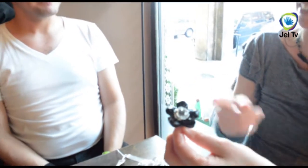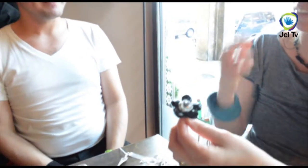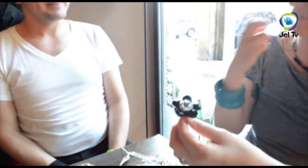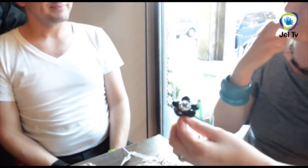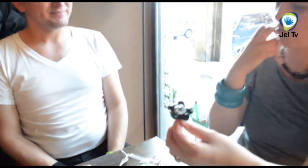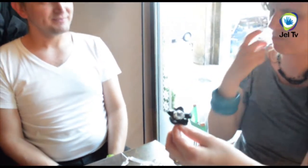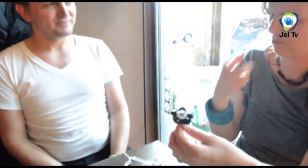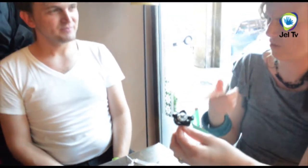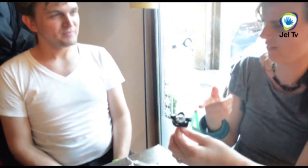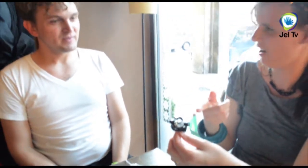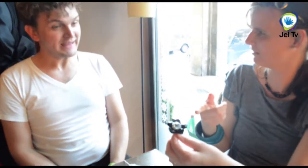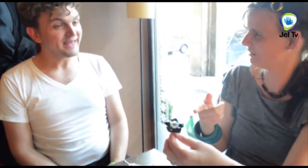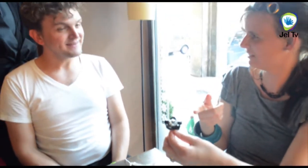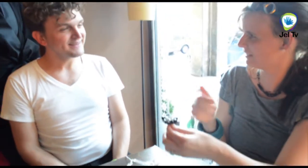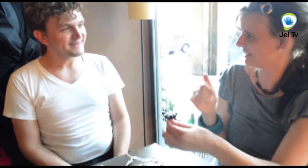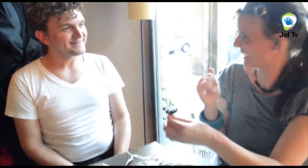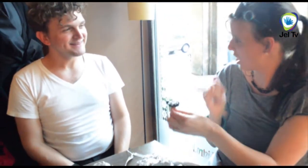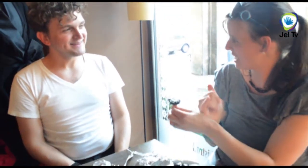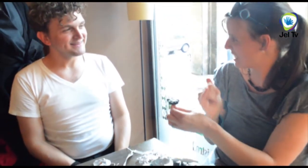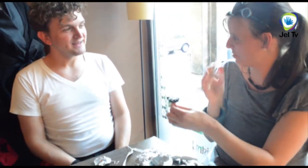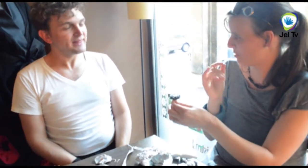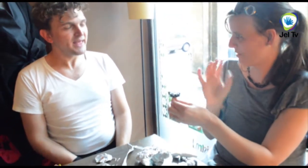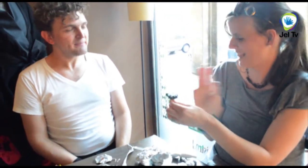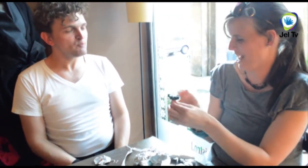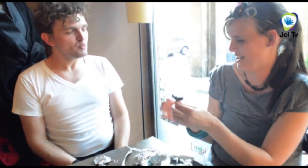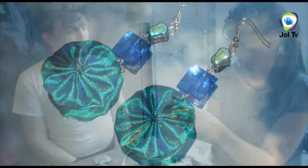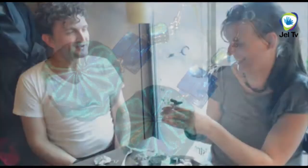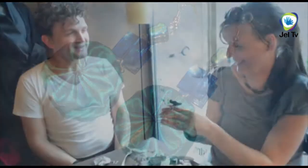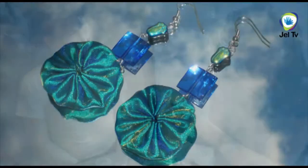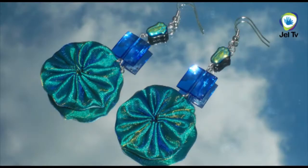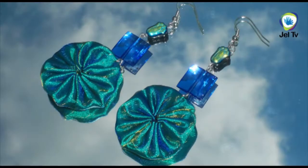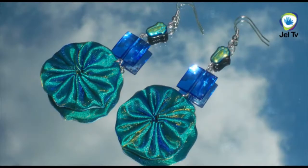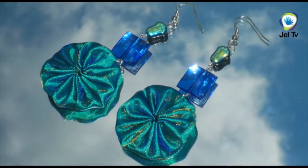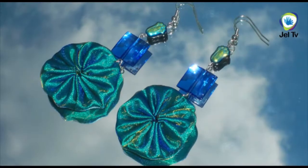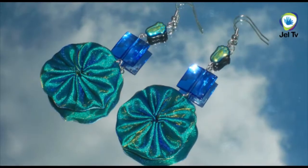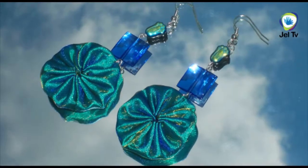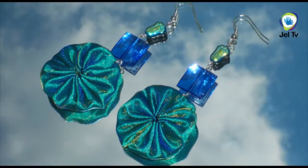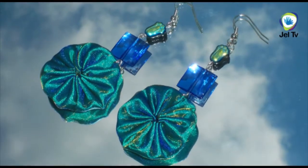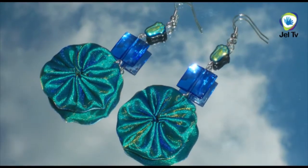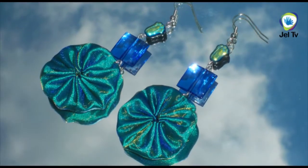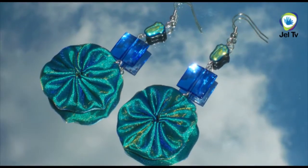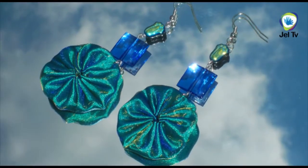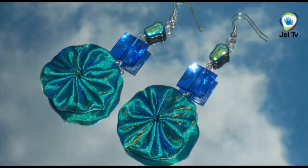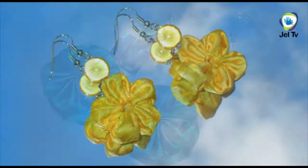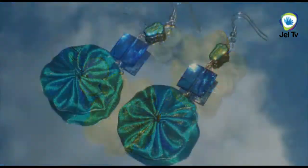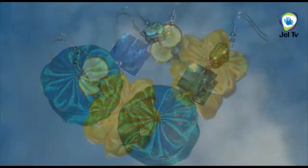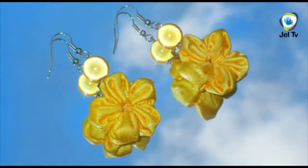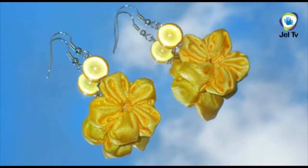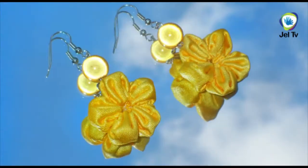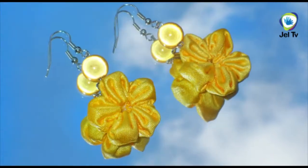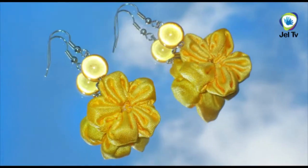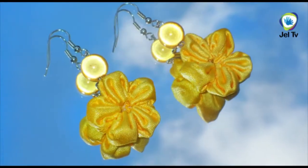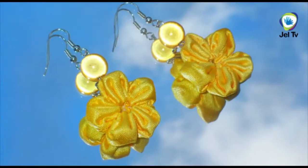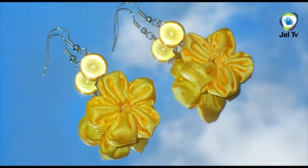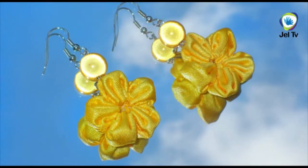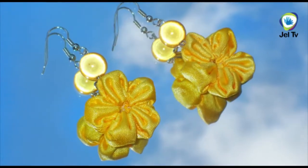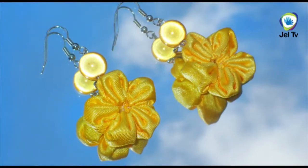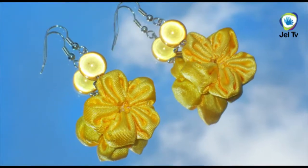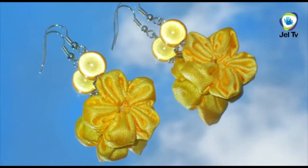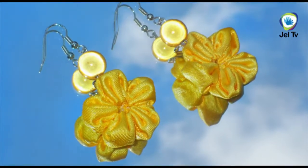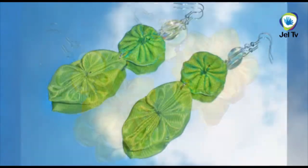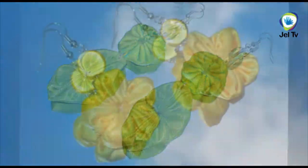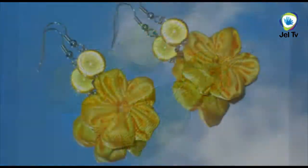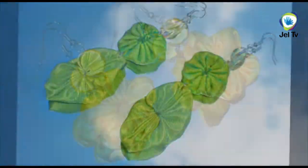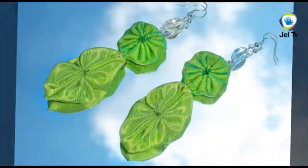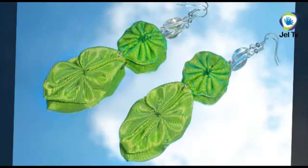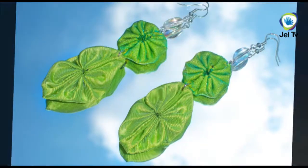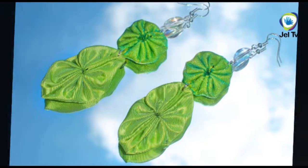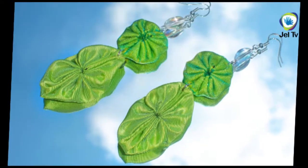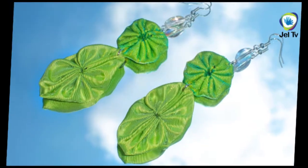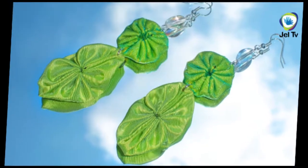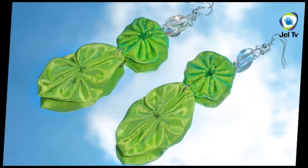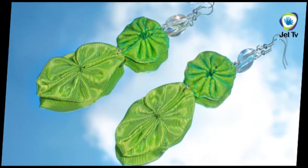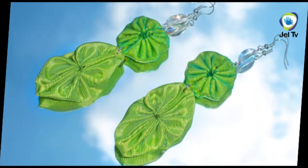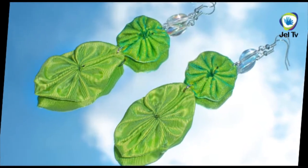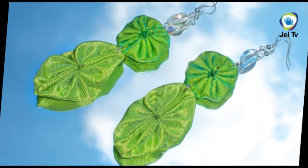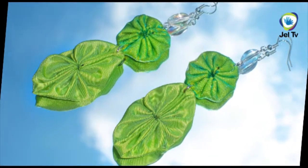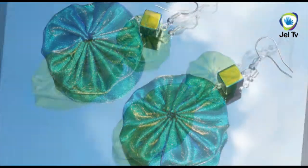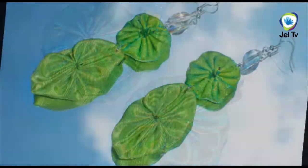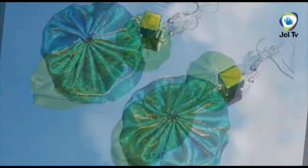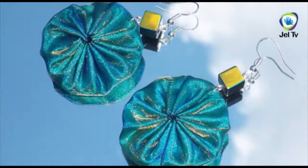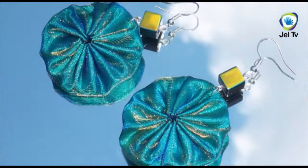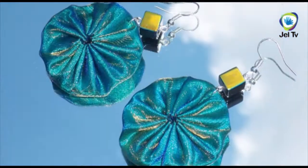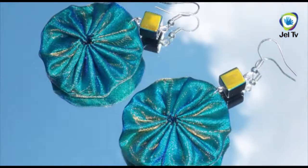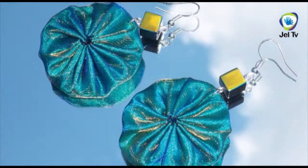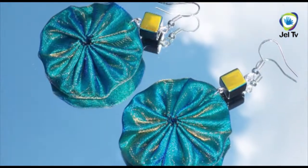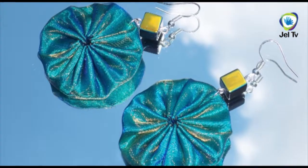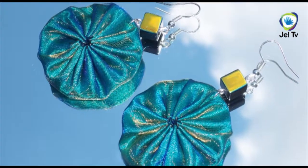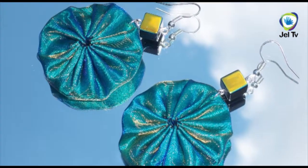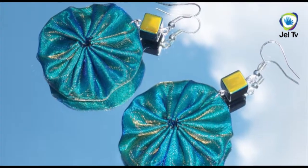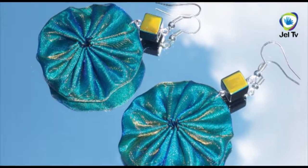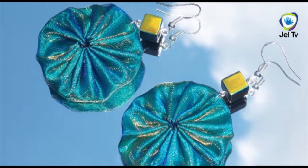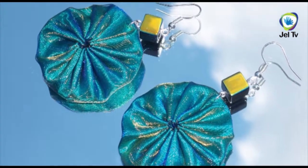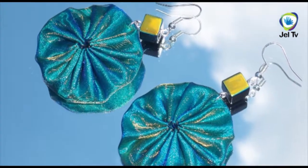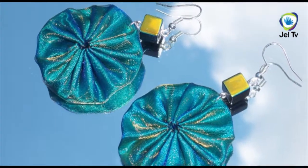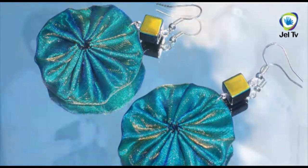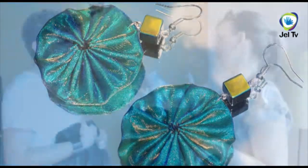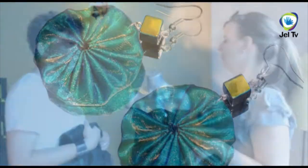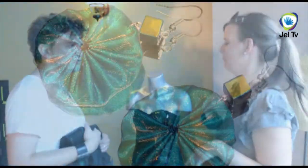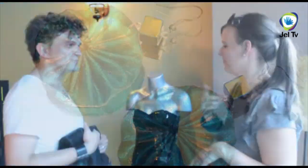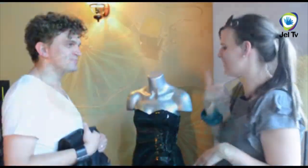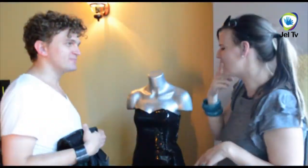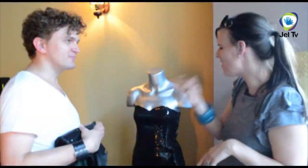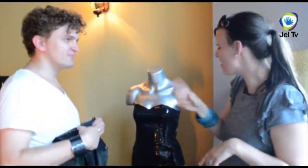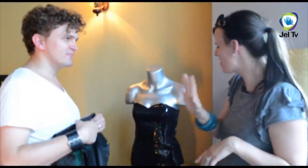Jópofa. Gyöngyök vannak benne...